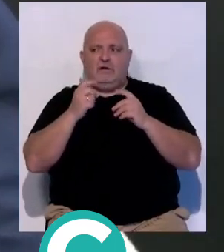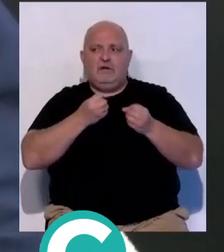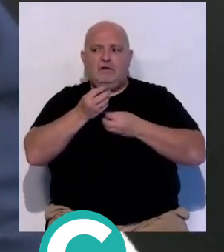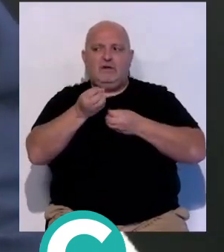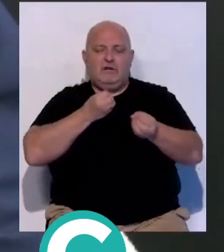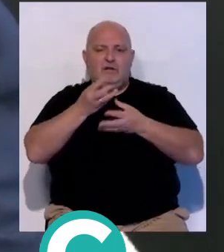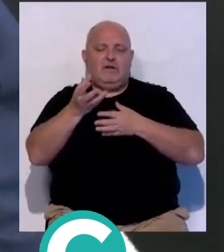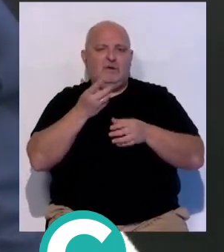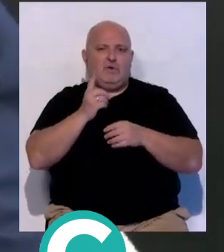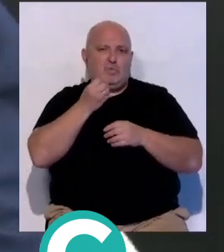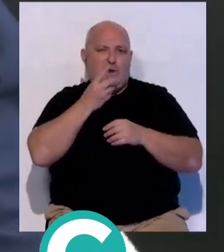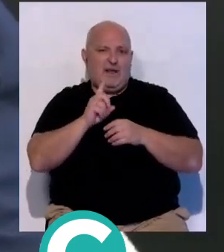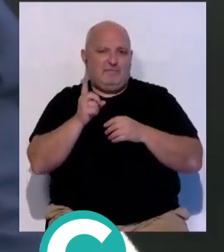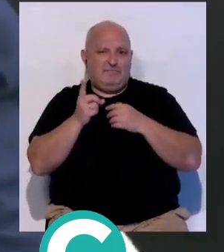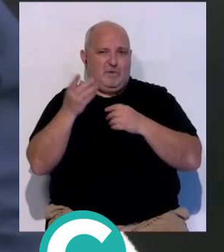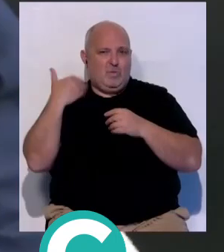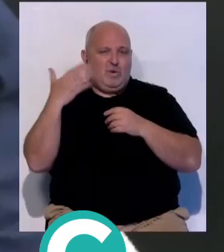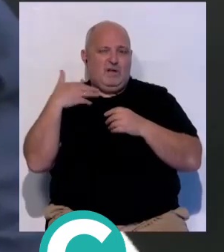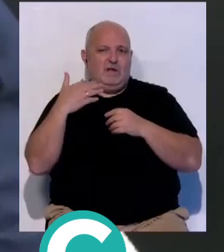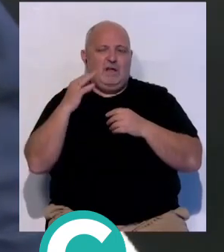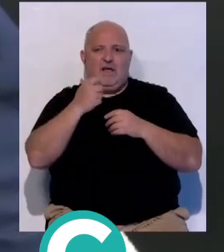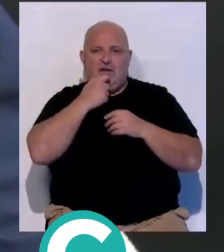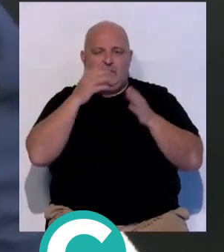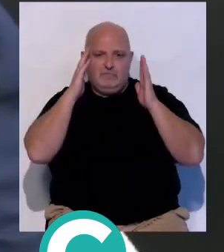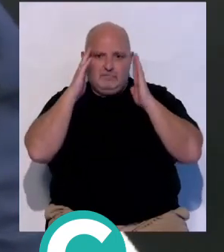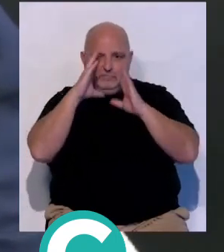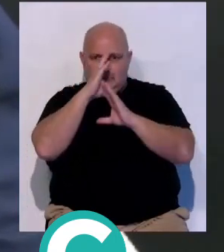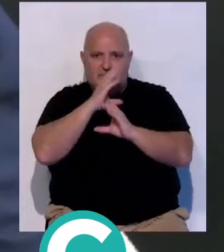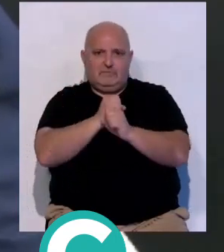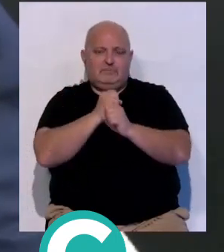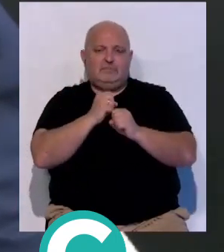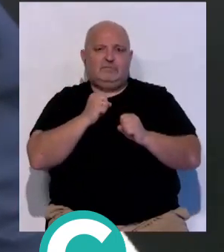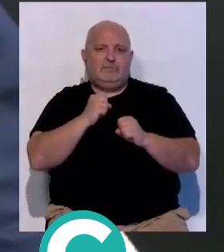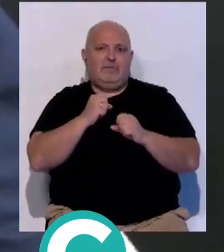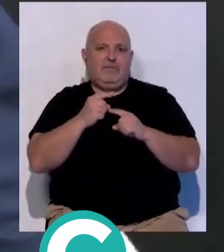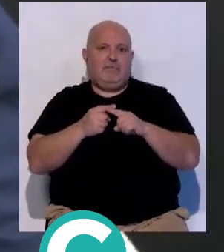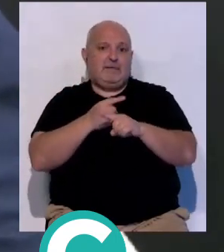no es ni buena ni buena porque creo que tiene que estar arbitrando en demasía cuando nosotros